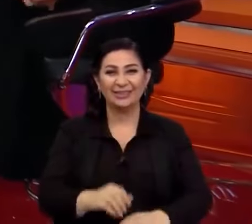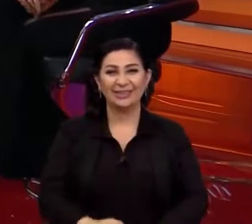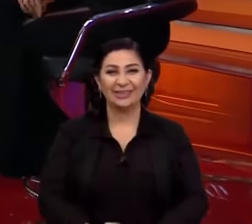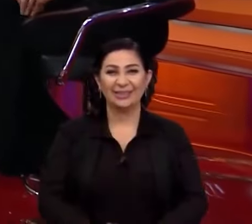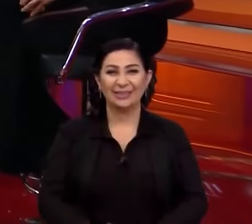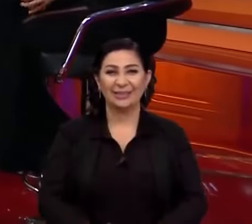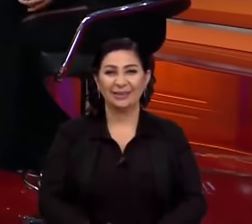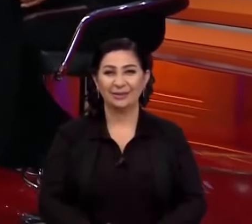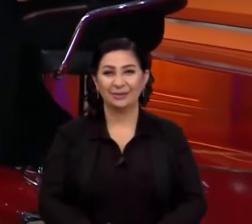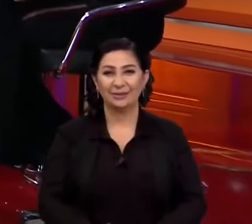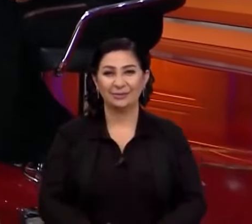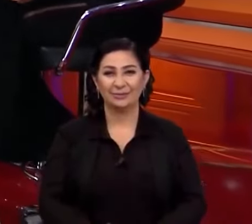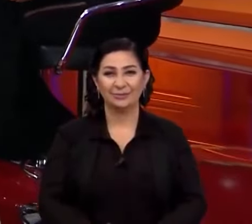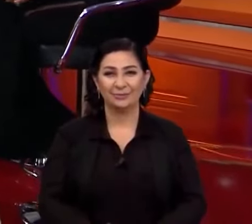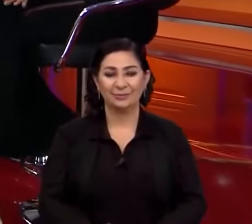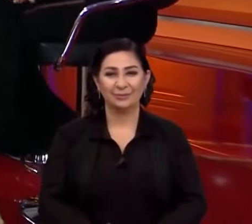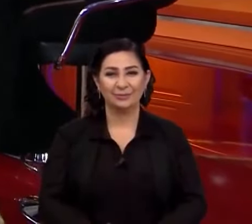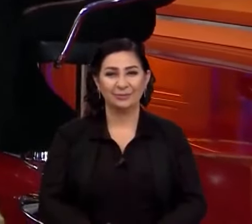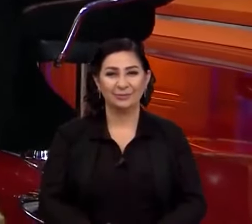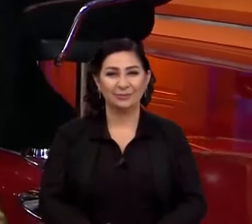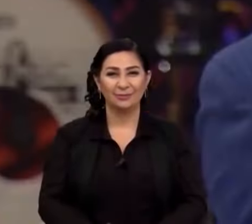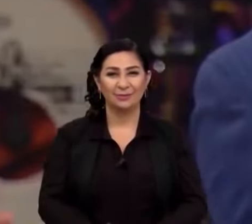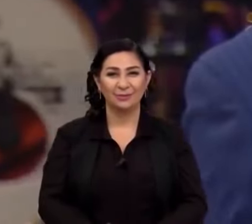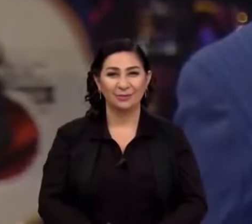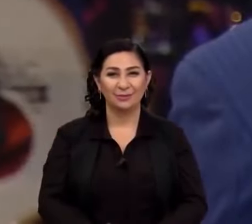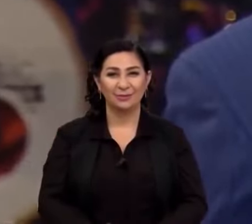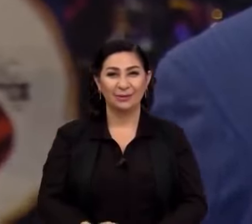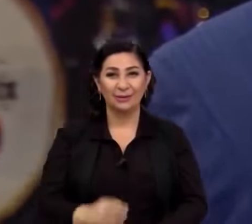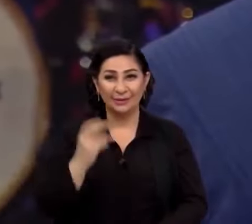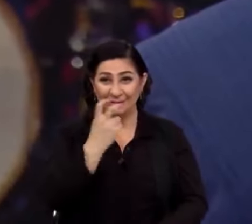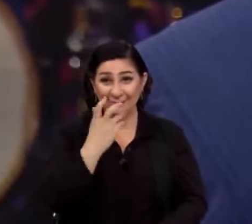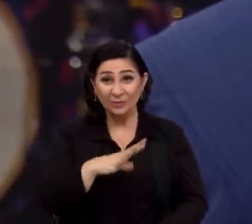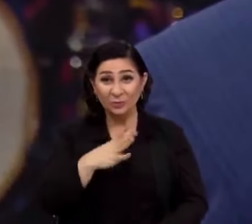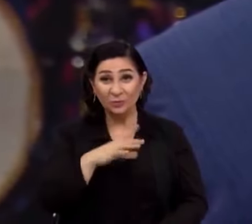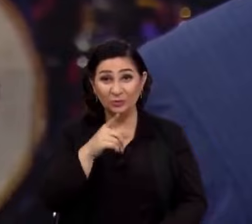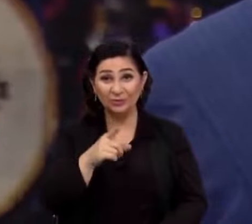yü nasıl eee mırıldanma mı istiyorsunuz